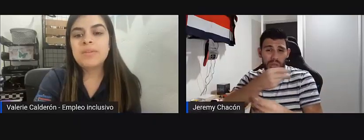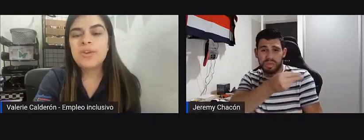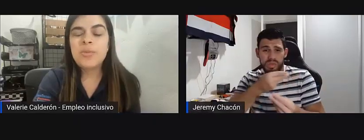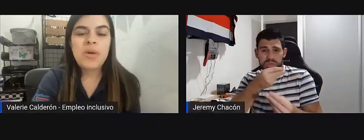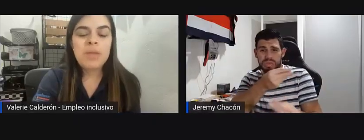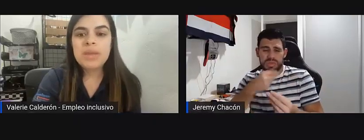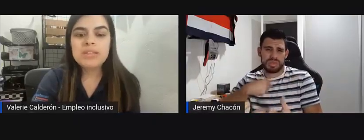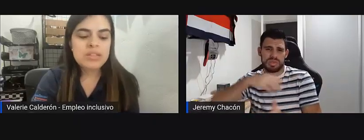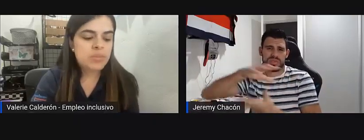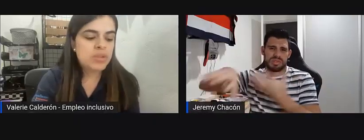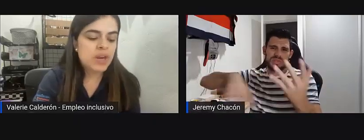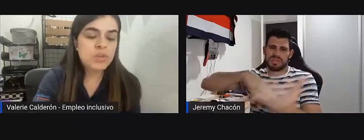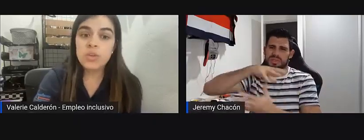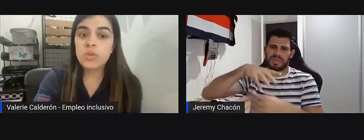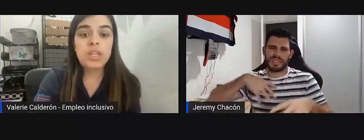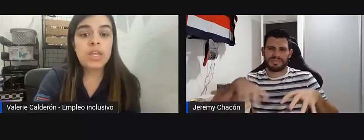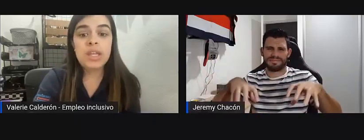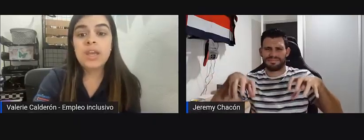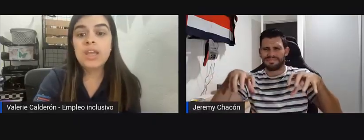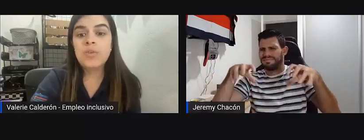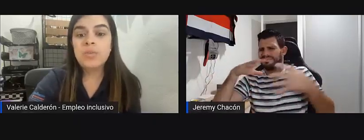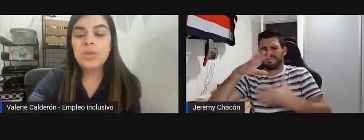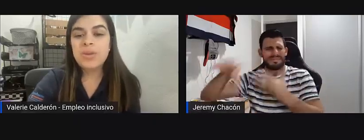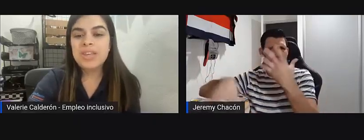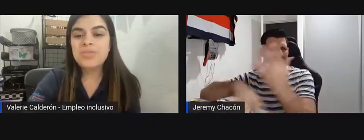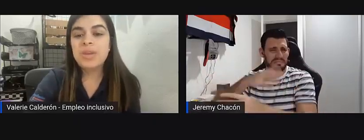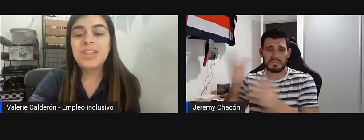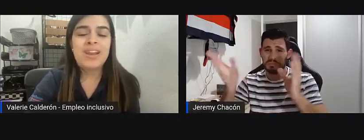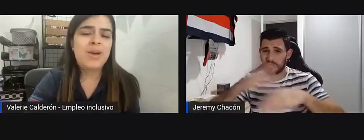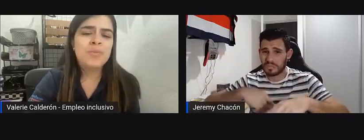empezaron como a darme esos tipos de trabajo que no tenían nada que ver conmigo y eso me generaba